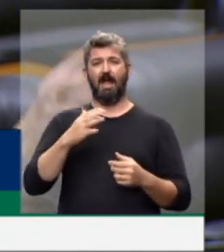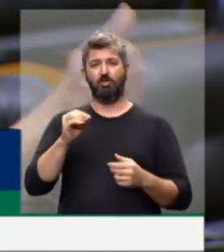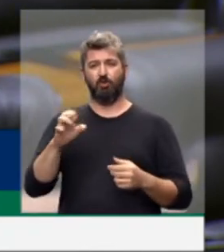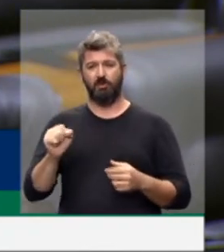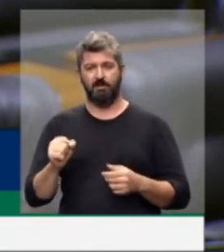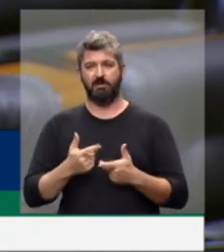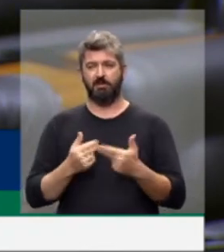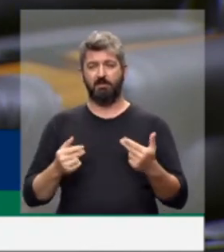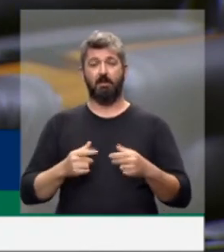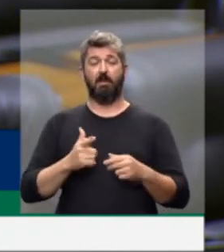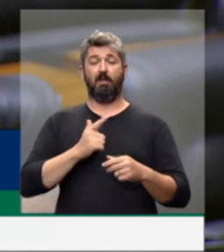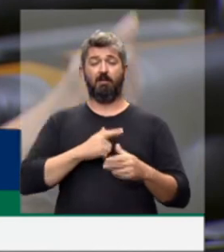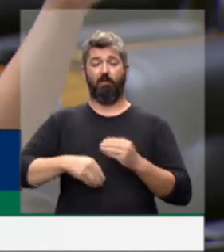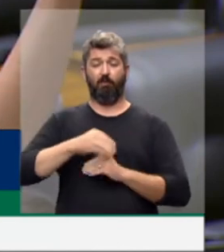ANGRA TRÊS PARA INICIATIVA PRIVADA, TRANSFERINDO PARA